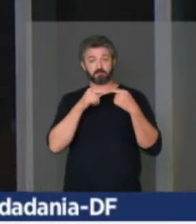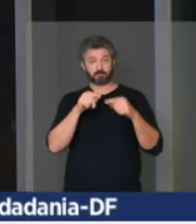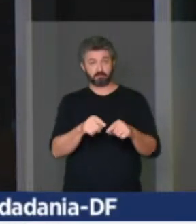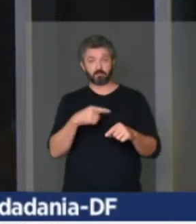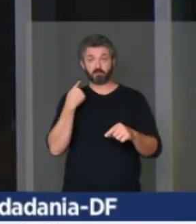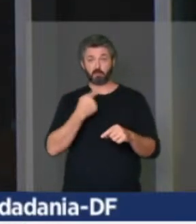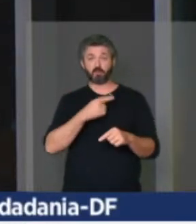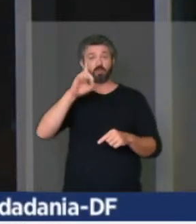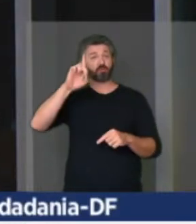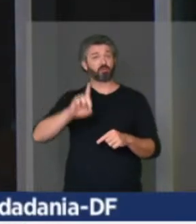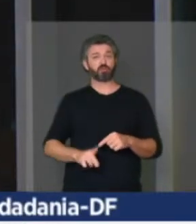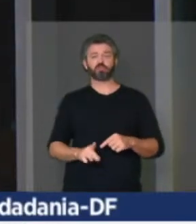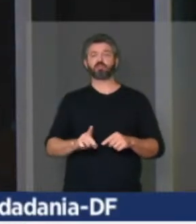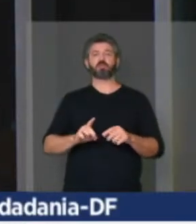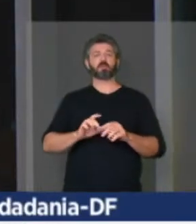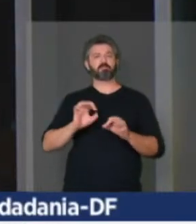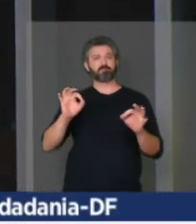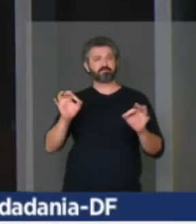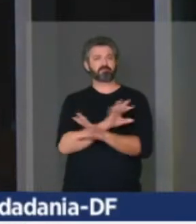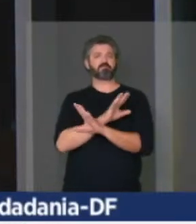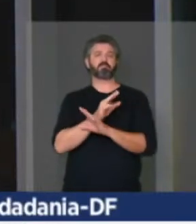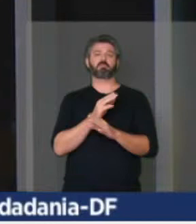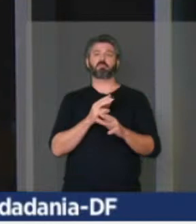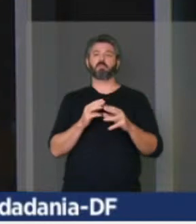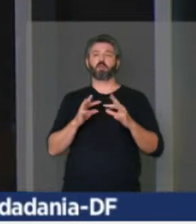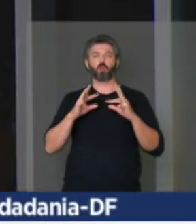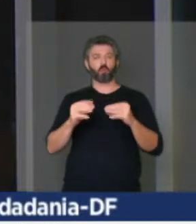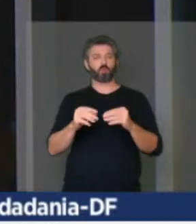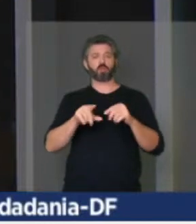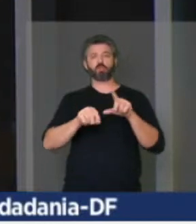CONSEQUÊNCIAS. É DEVER DO ESTADO GARANTIR O SUSTENTO DAQUELES QUE FOREM IMPEDIDOS